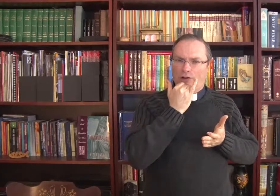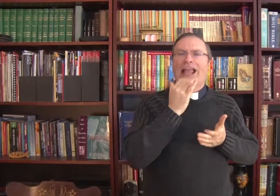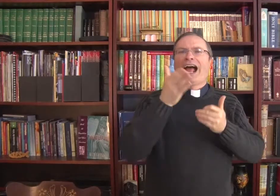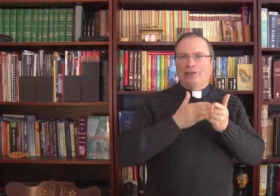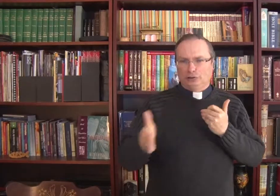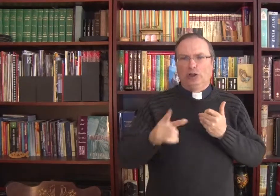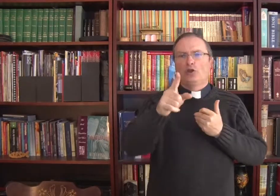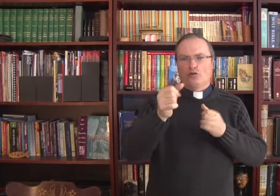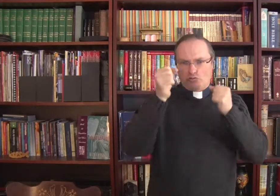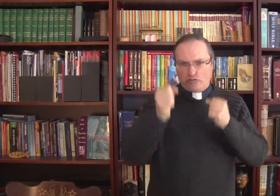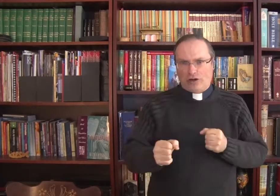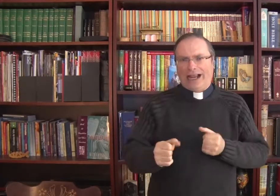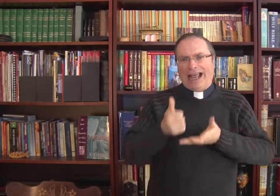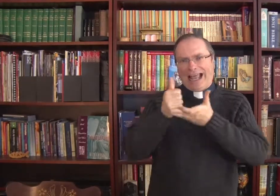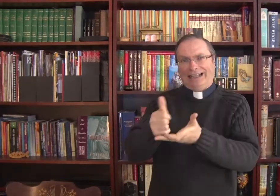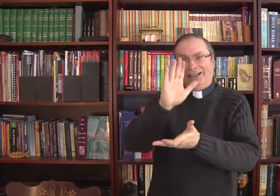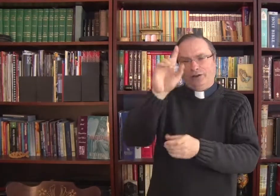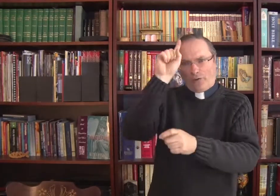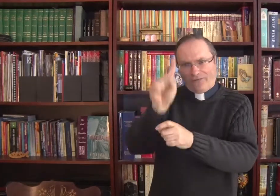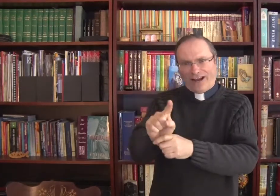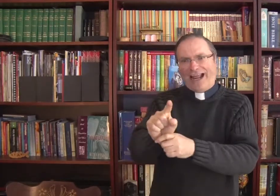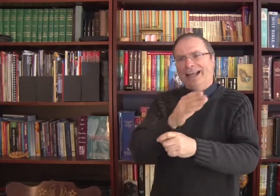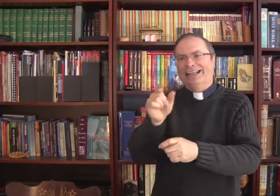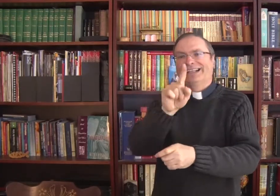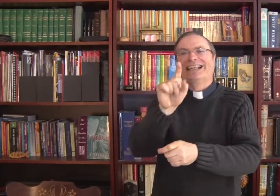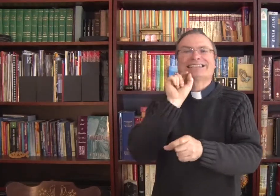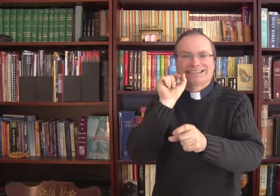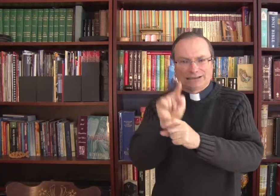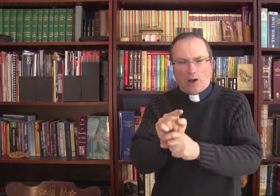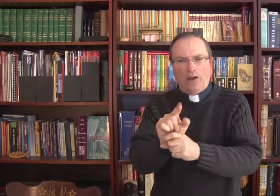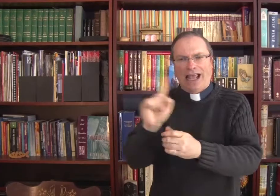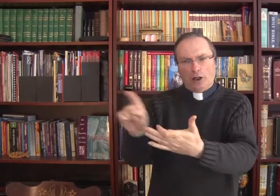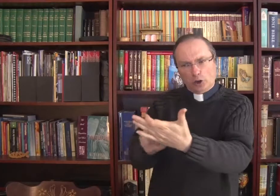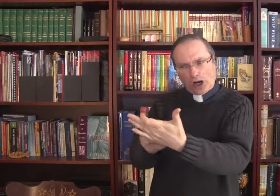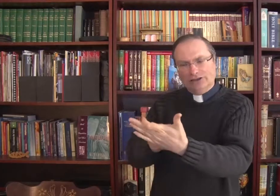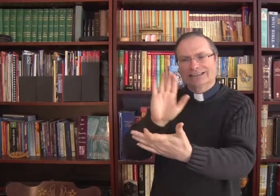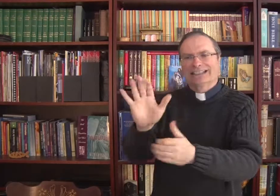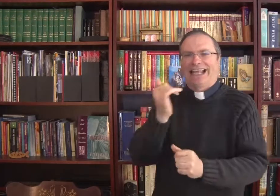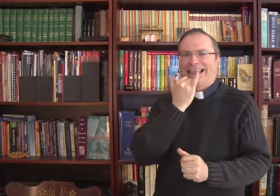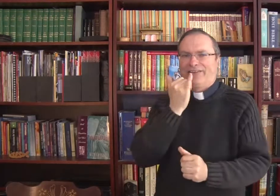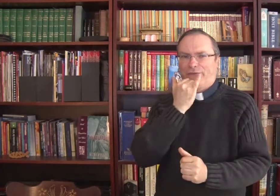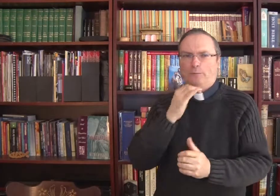ensuite tu pourras aider ton frère et ta sœur à corriger ses défauts.